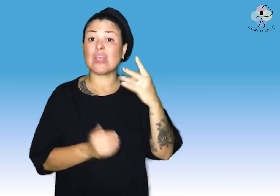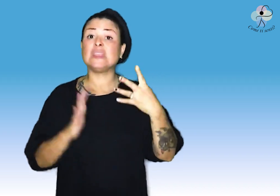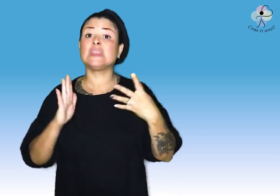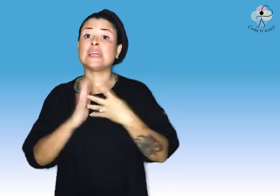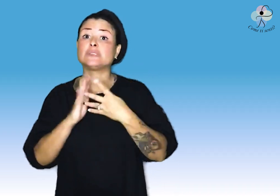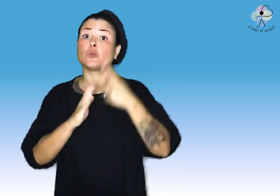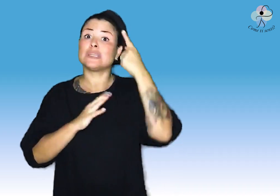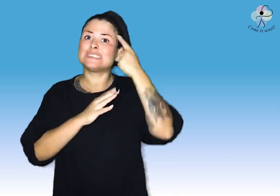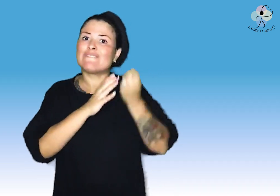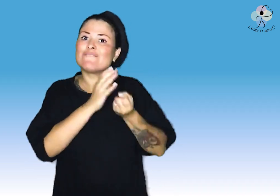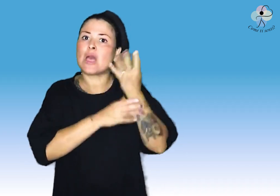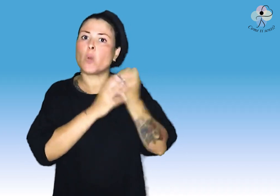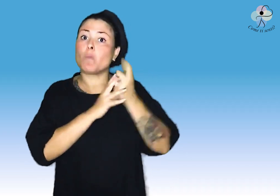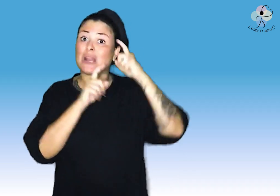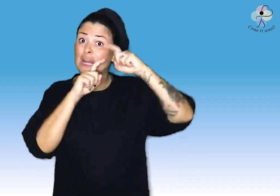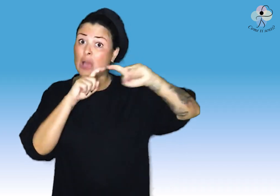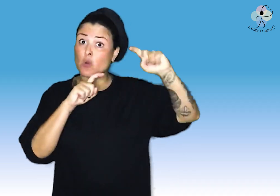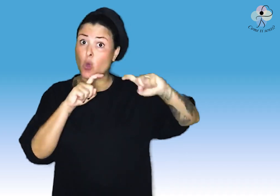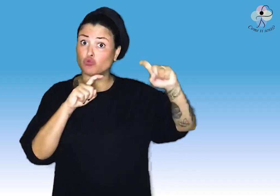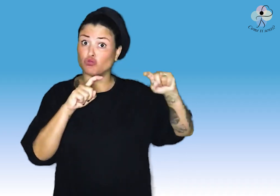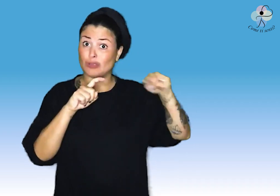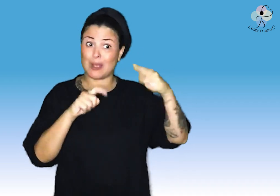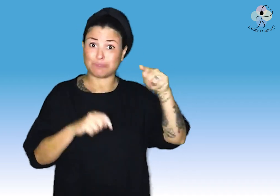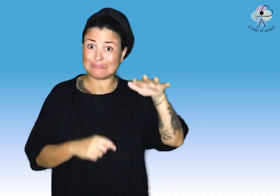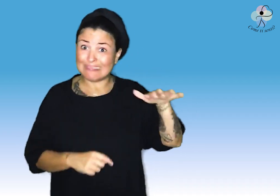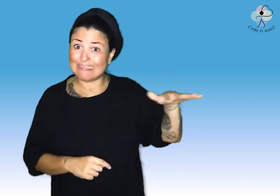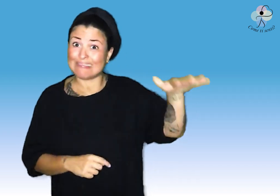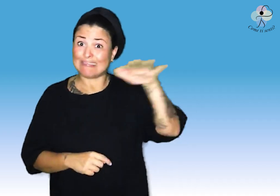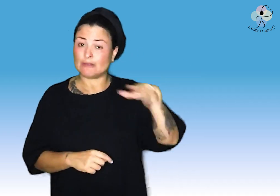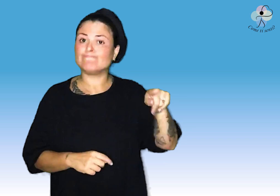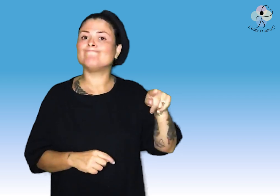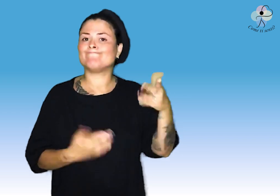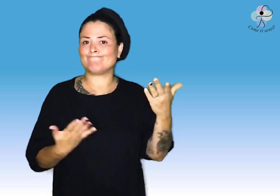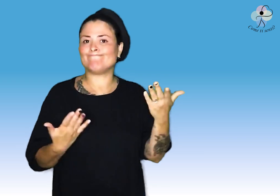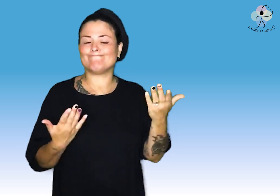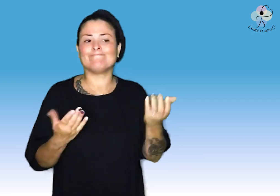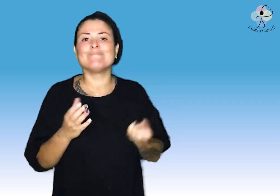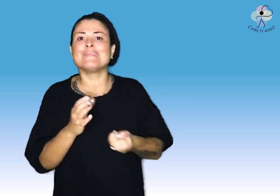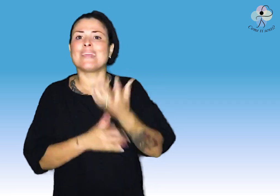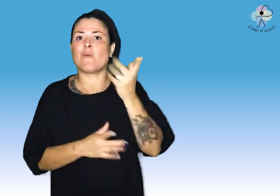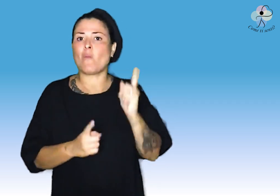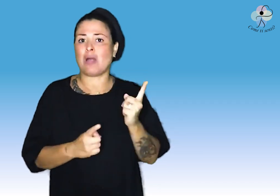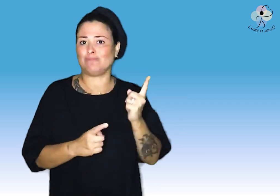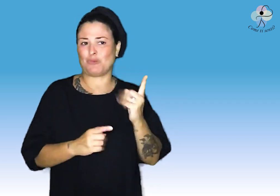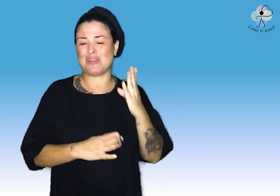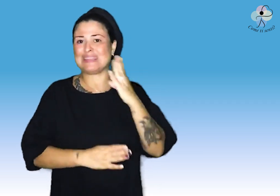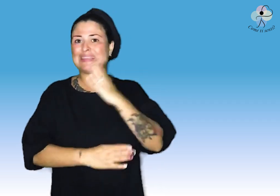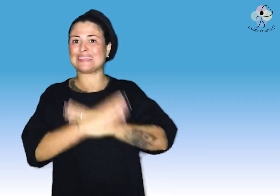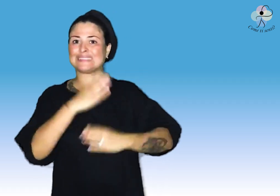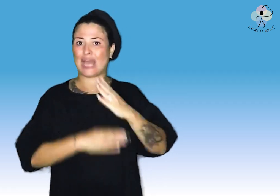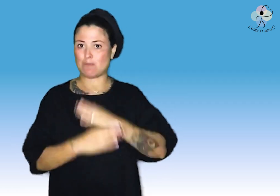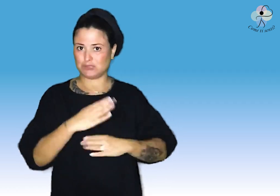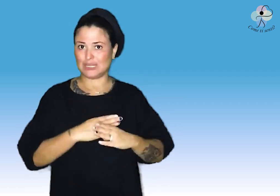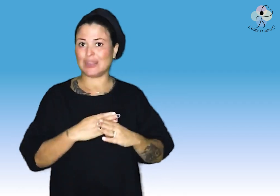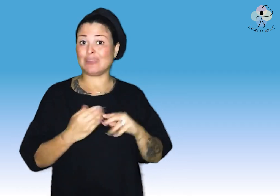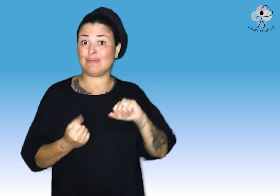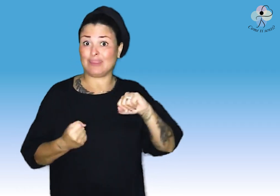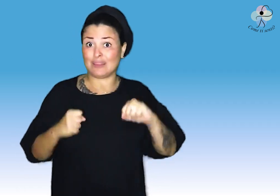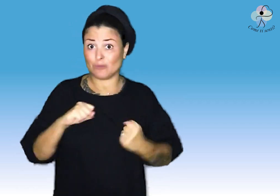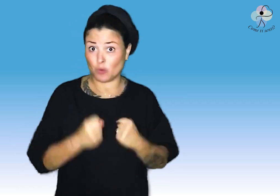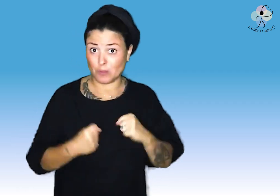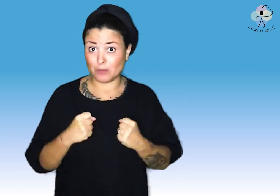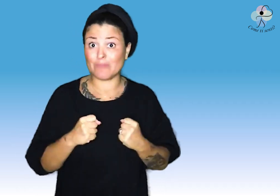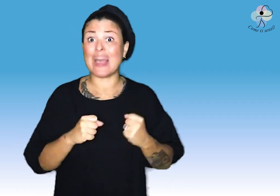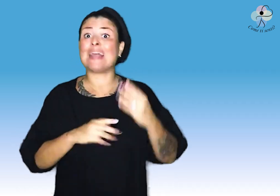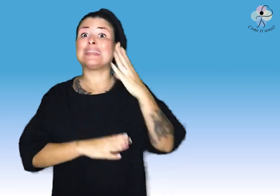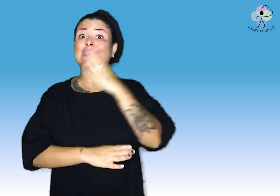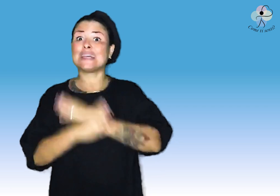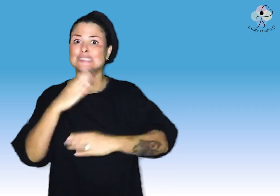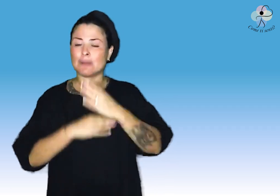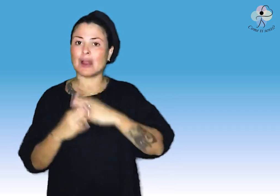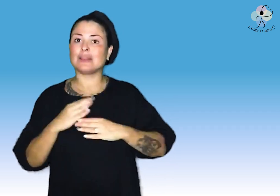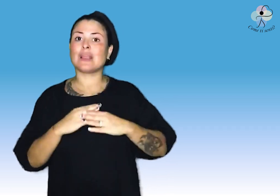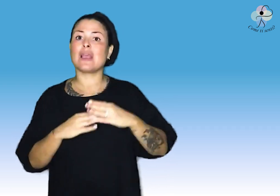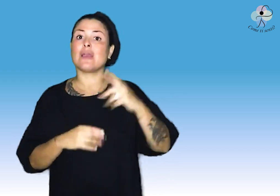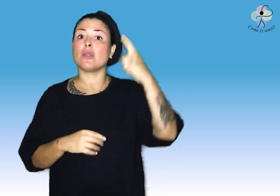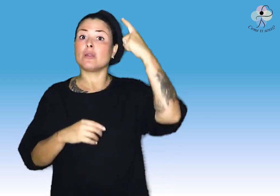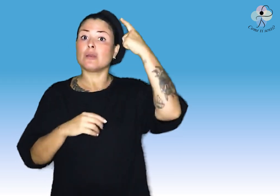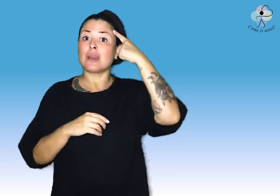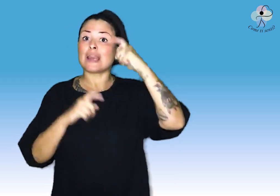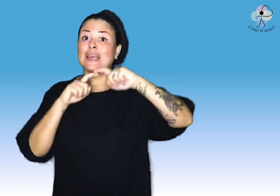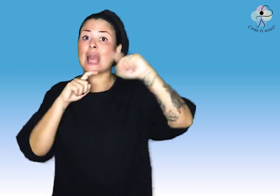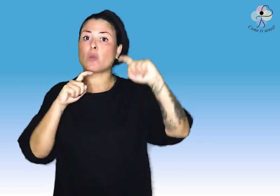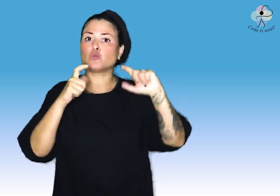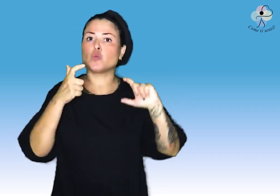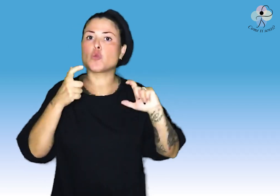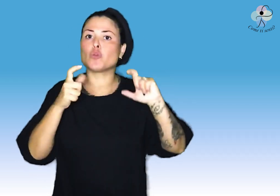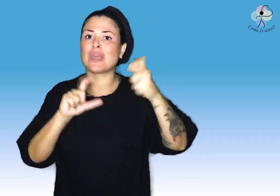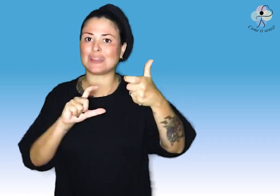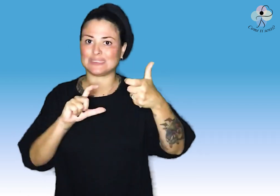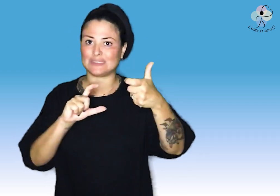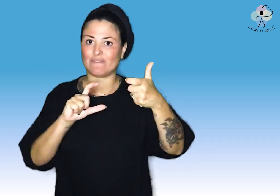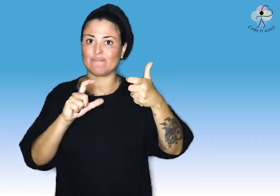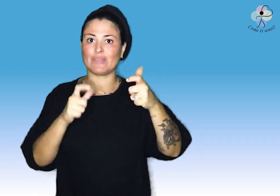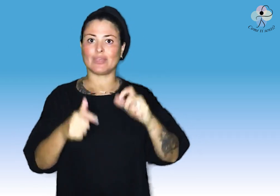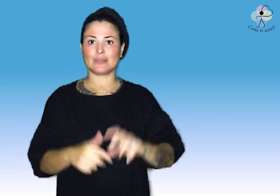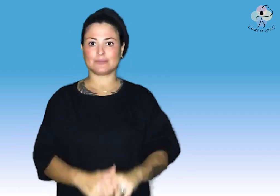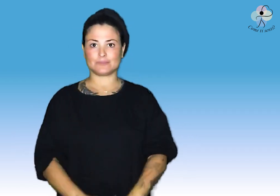e disturbi dello sviluppo neurologico, che comportano disabilità comportamentali e neuro-cognitive.